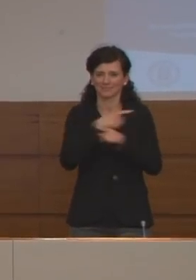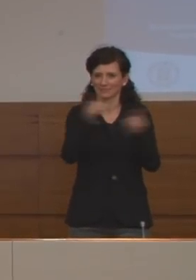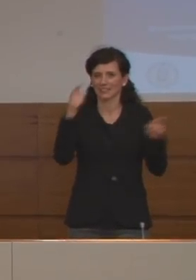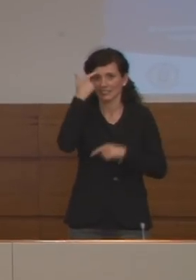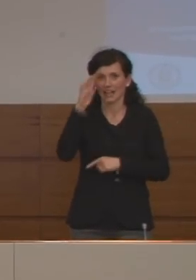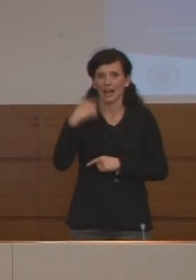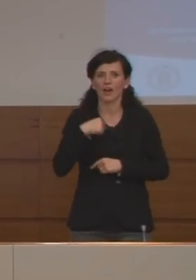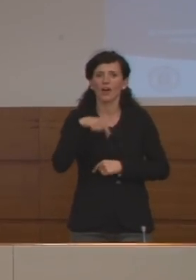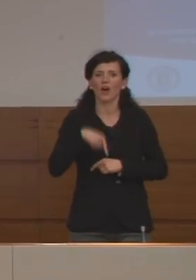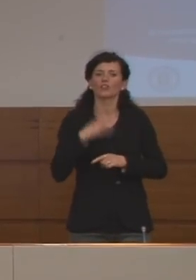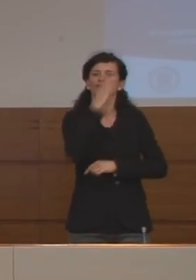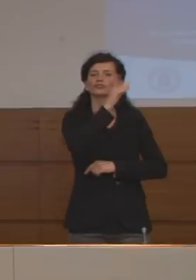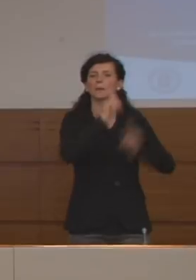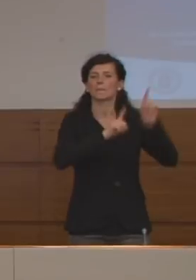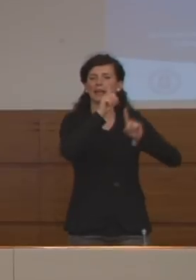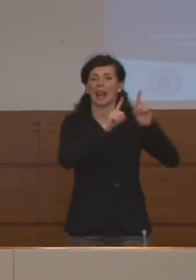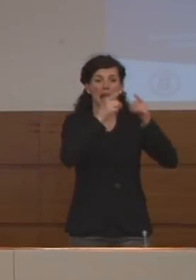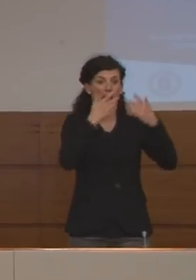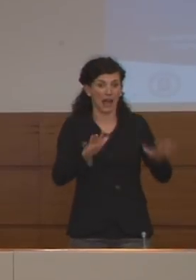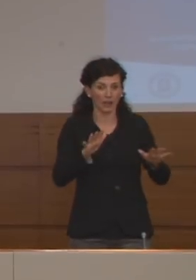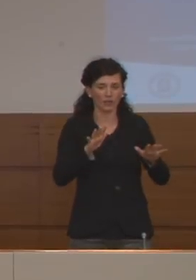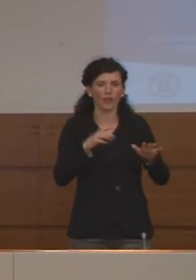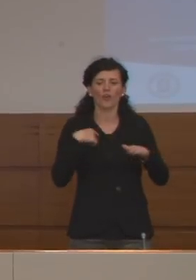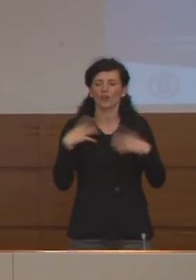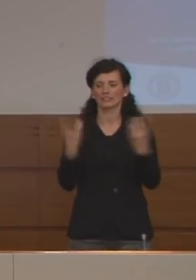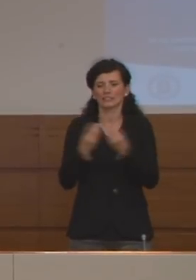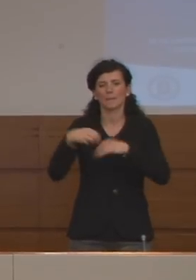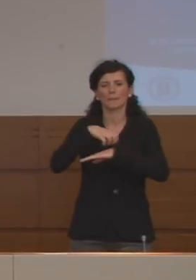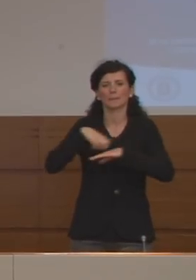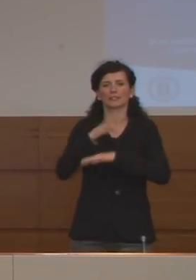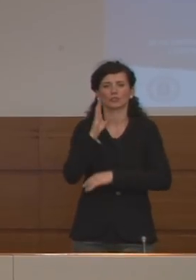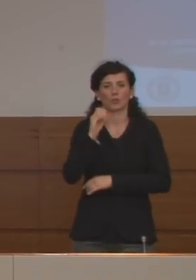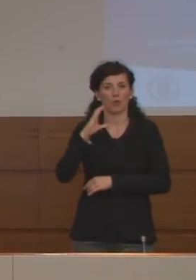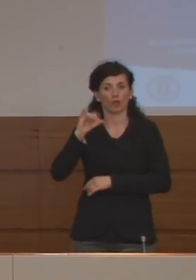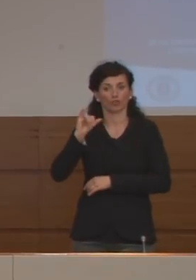da Milano dove abbiamo accompagnato con il Ministro Boccia il nuovo contingente